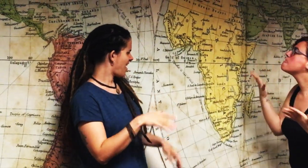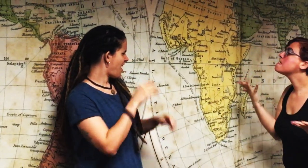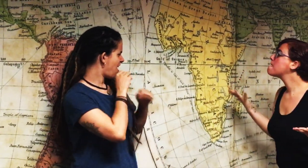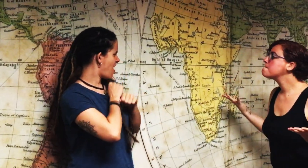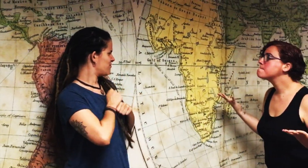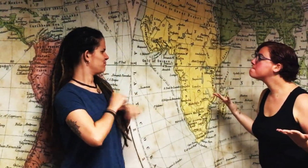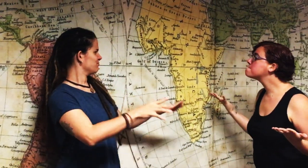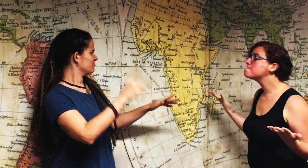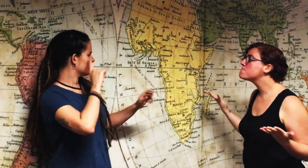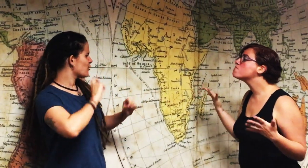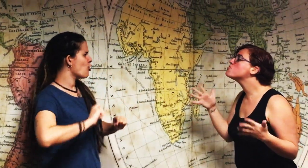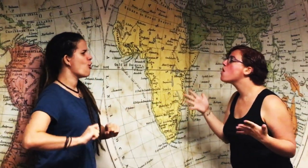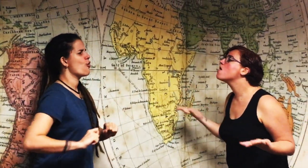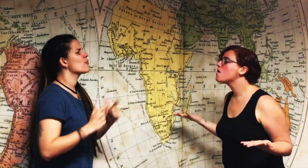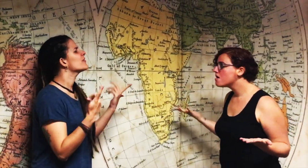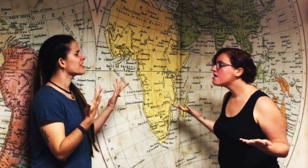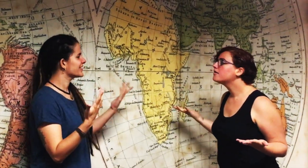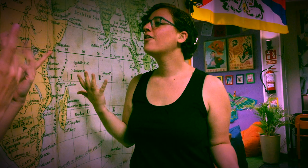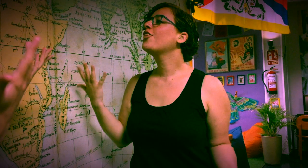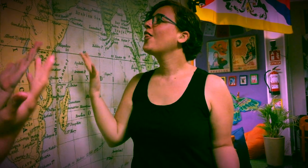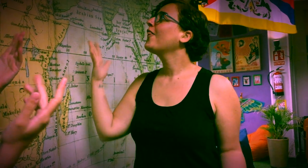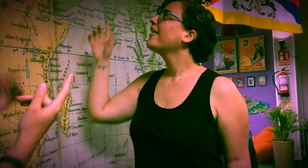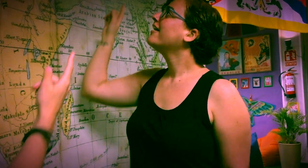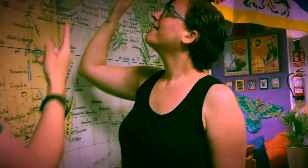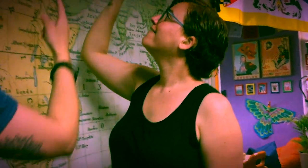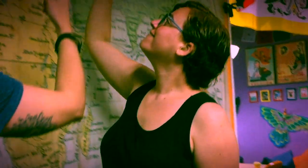Es más, ya se ha difundido y las fechas son oficiales... ¿Y dónde es?